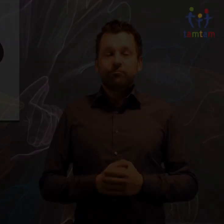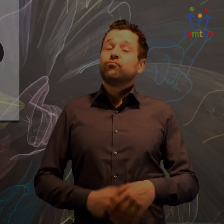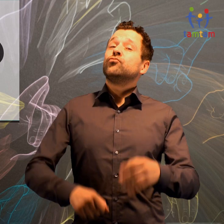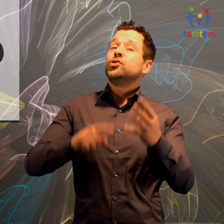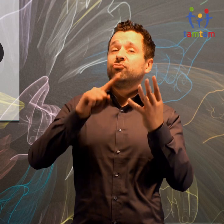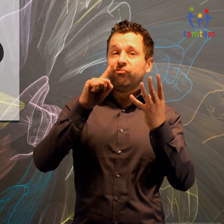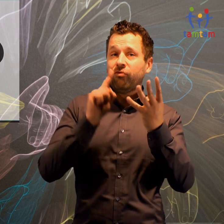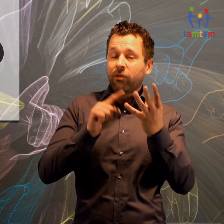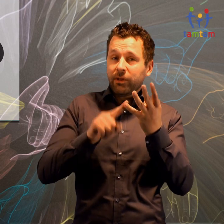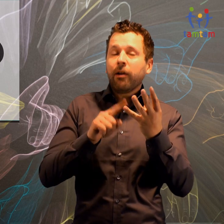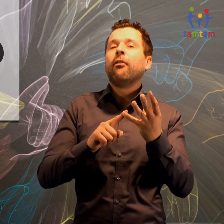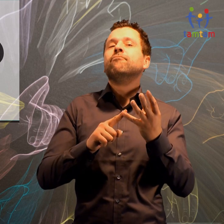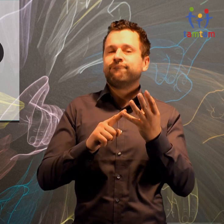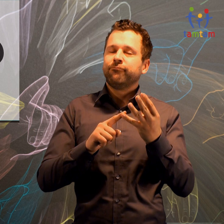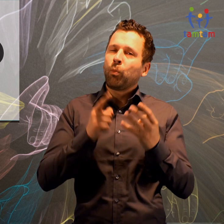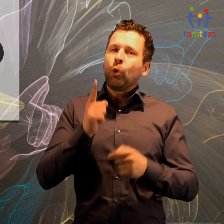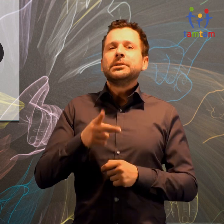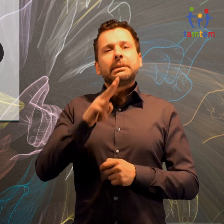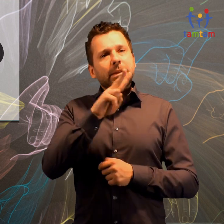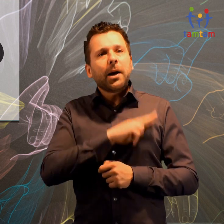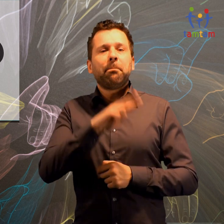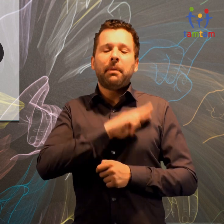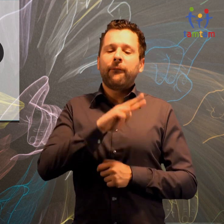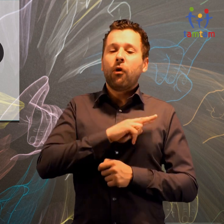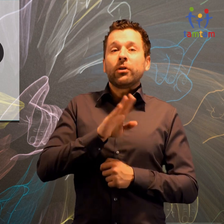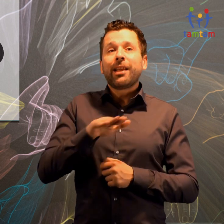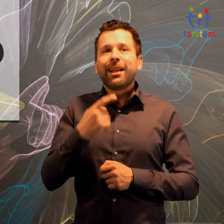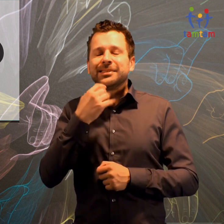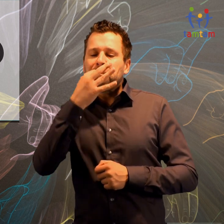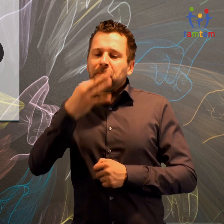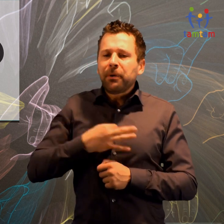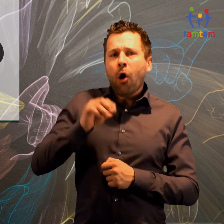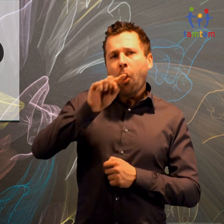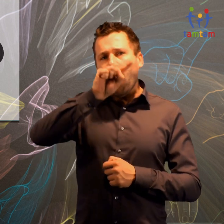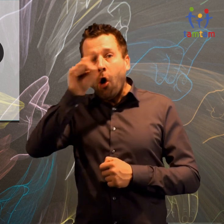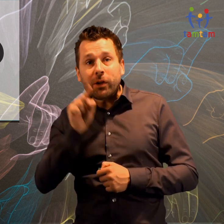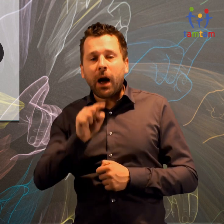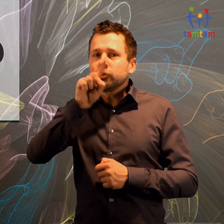Čtvrté doporučení: Děti vás určitě zahrnou množstvím všetečných otázek,